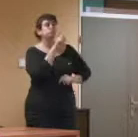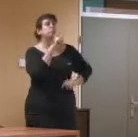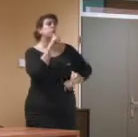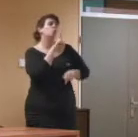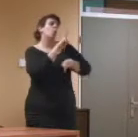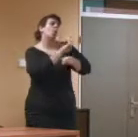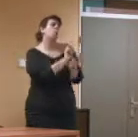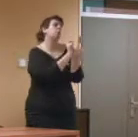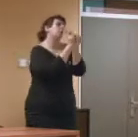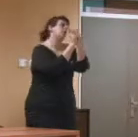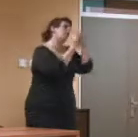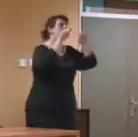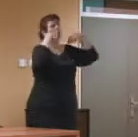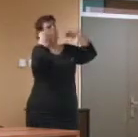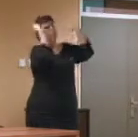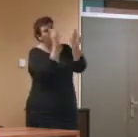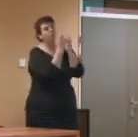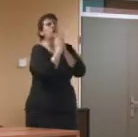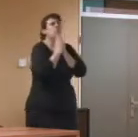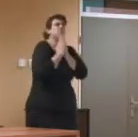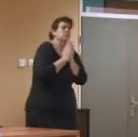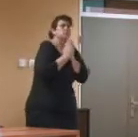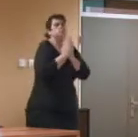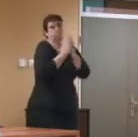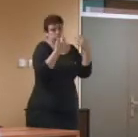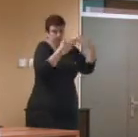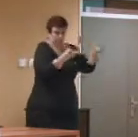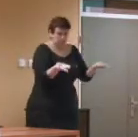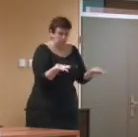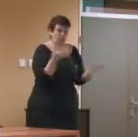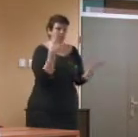que reconozca las grabaciones, pero hay que ponerlo también en su justa medida, por eso